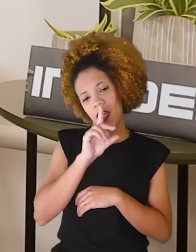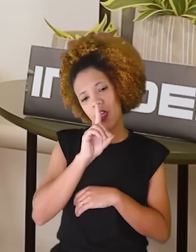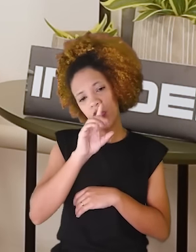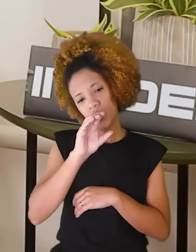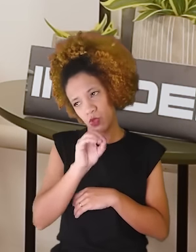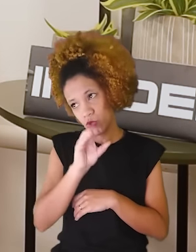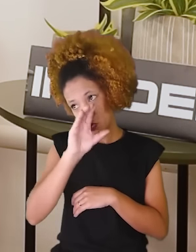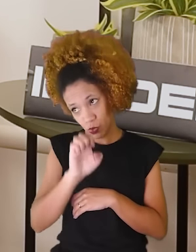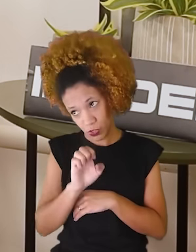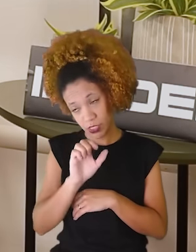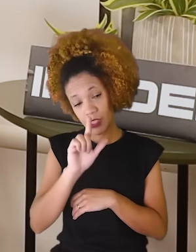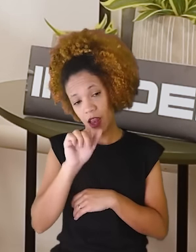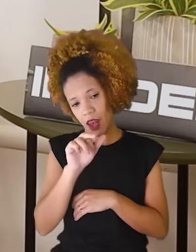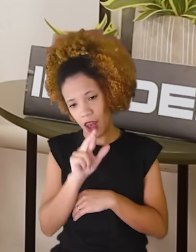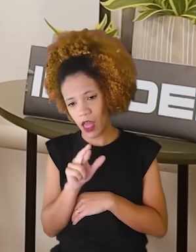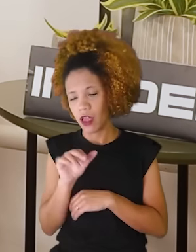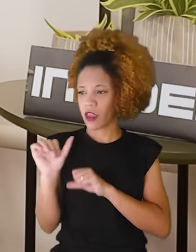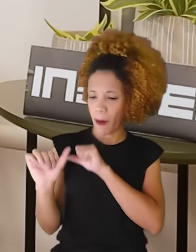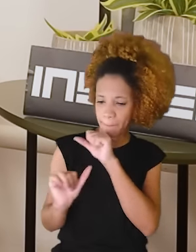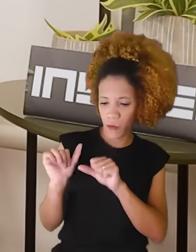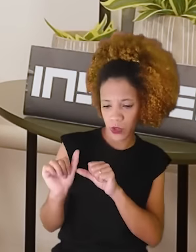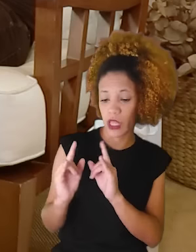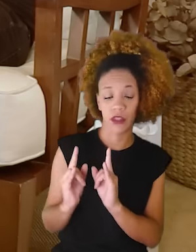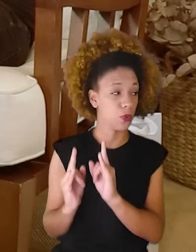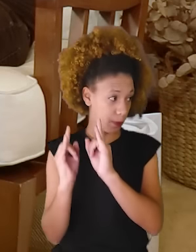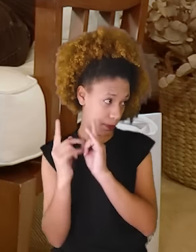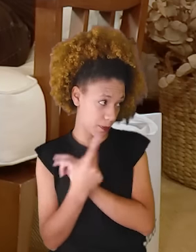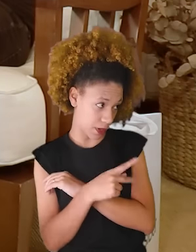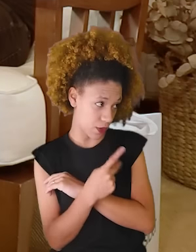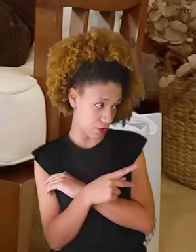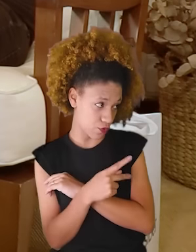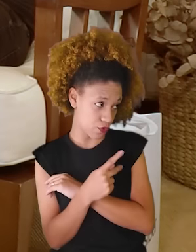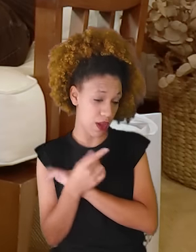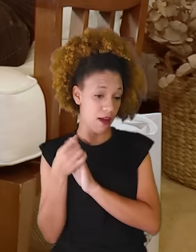né falando que ia mudar todos os móveis mudar tudo no seu prédio no na casa dele onde você morava